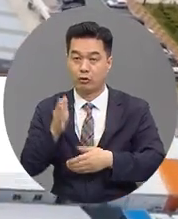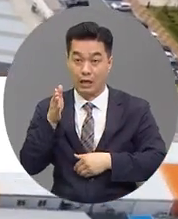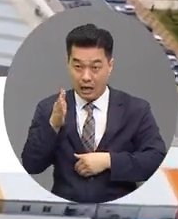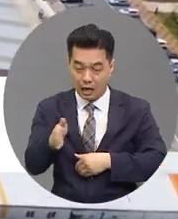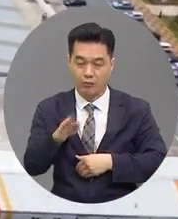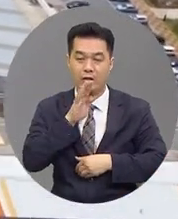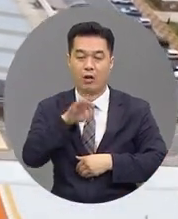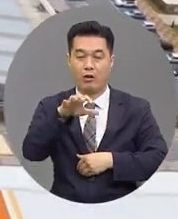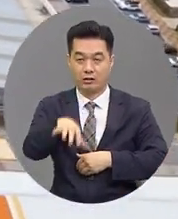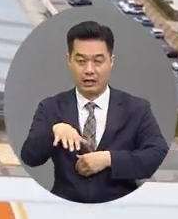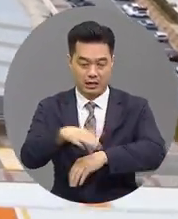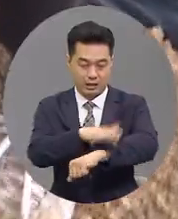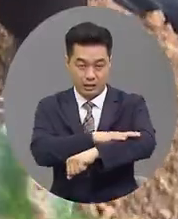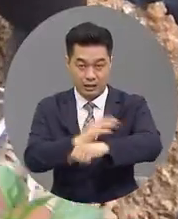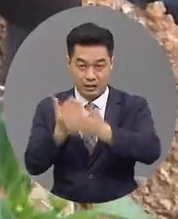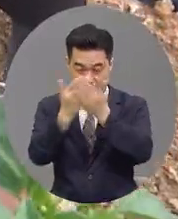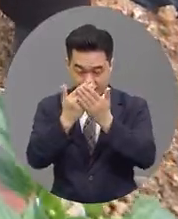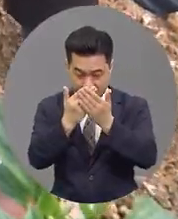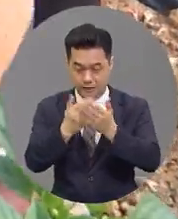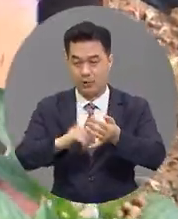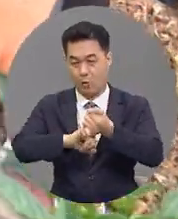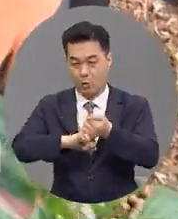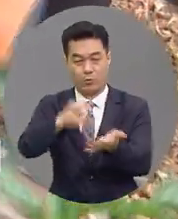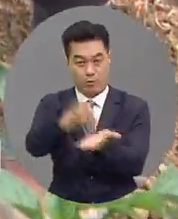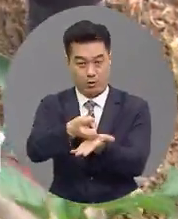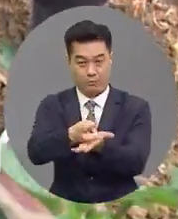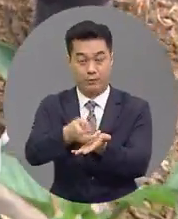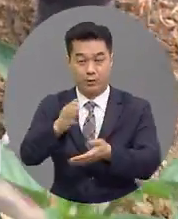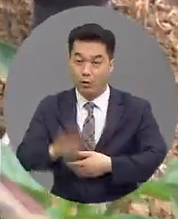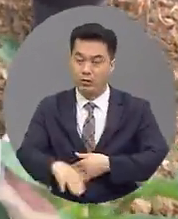현장 실습을 의무화하고 있습니다.